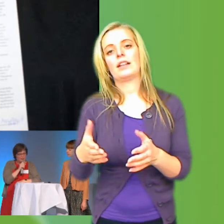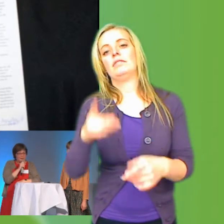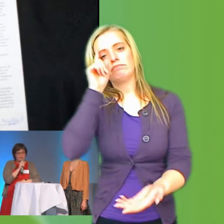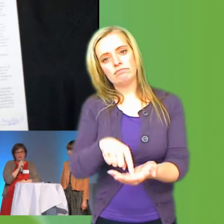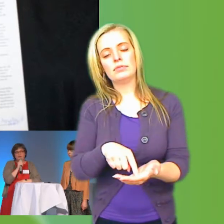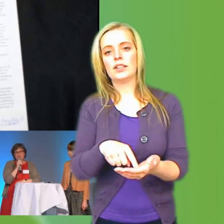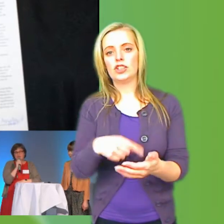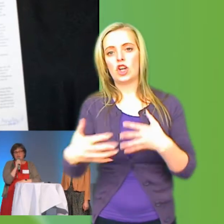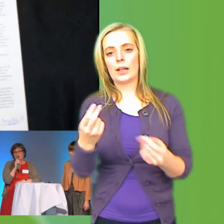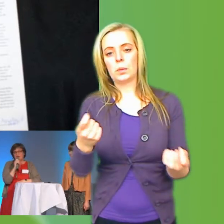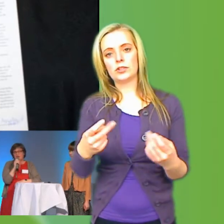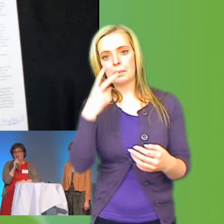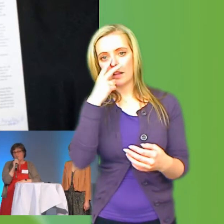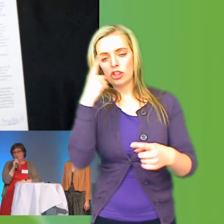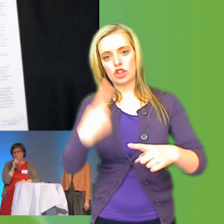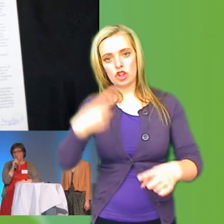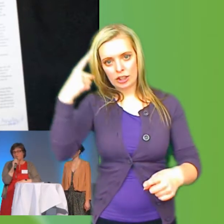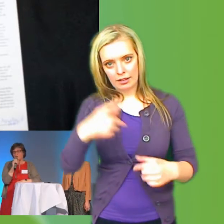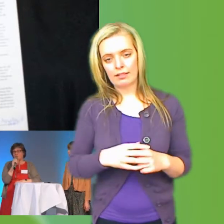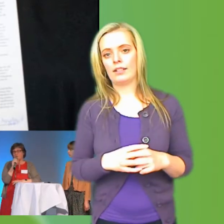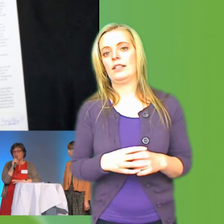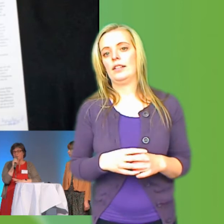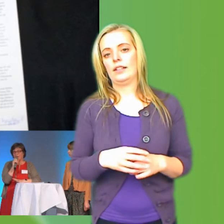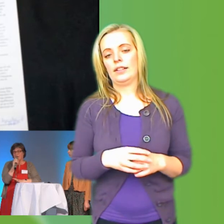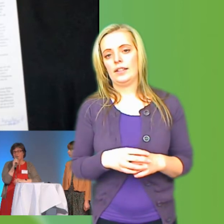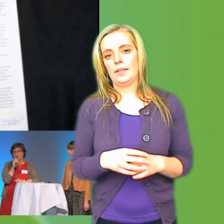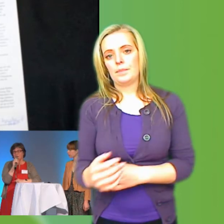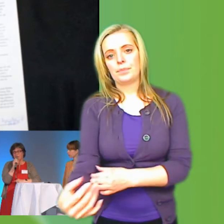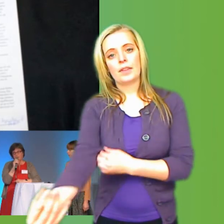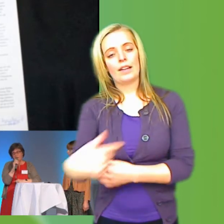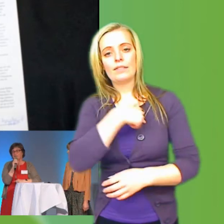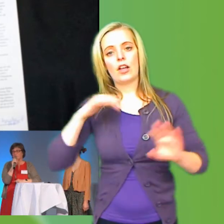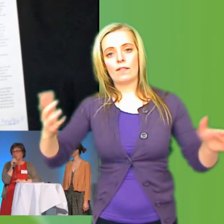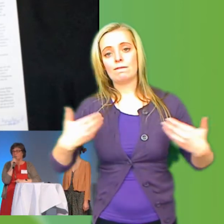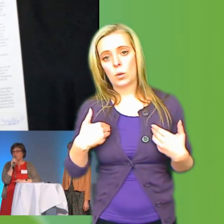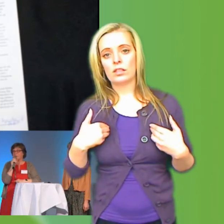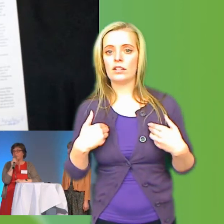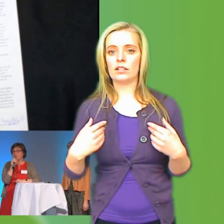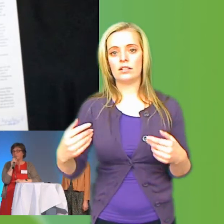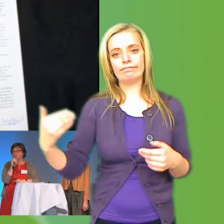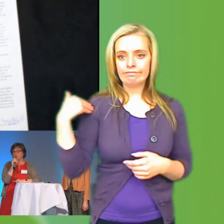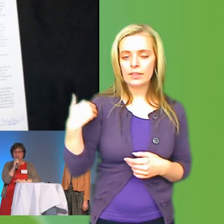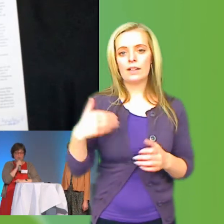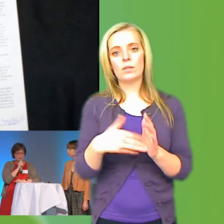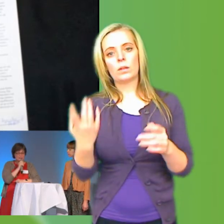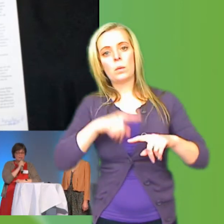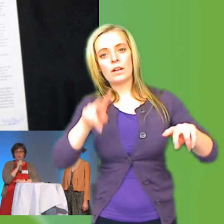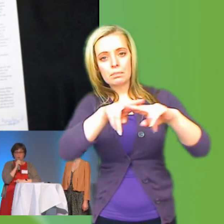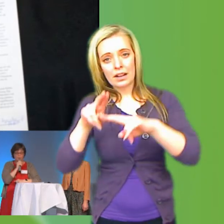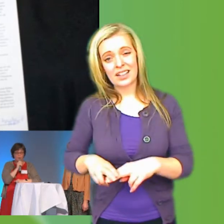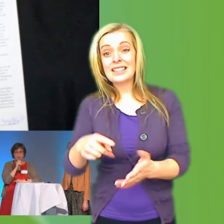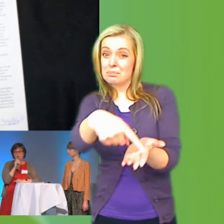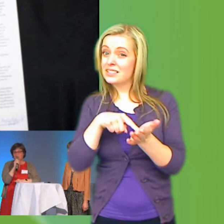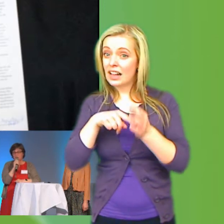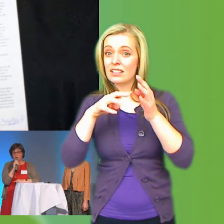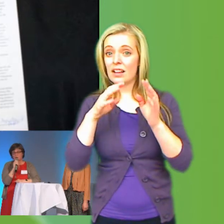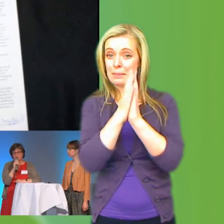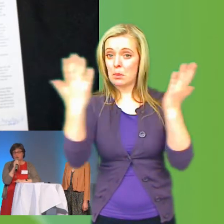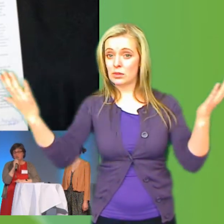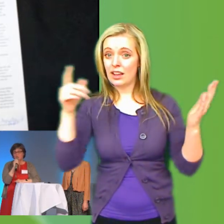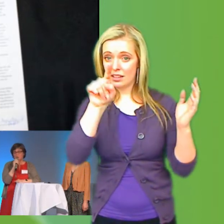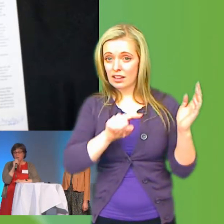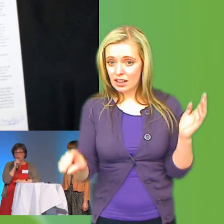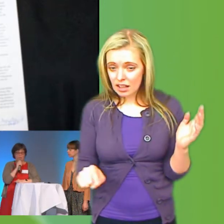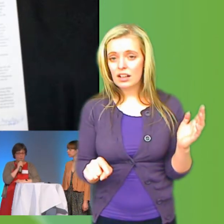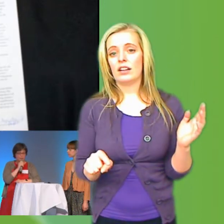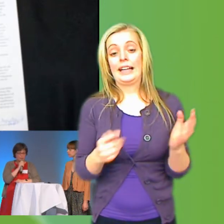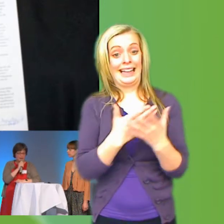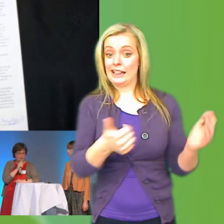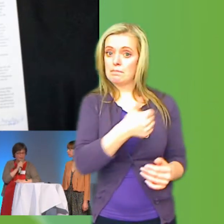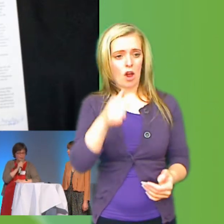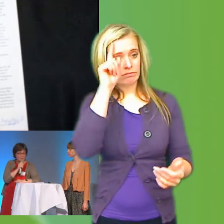Vi fick signaler från biblioteken dit folk går för att använda datorer